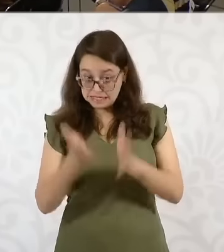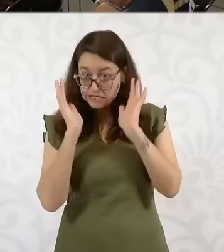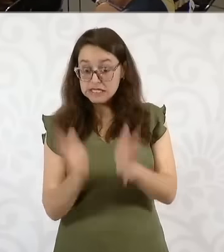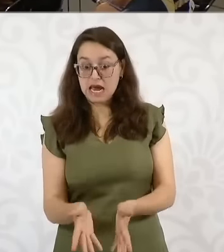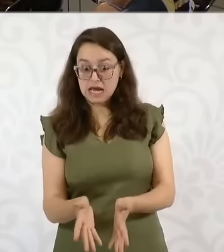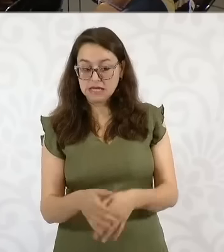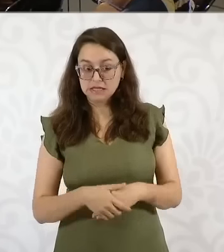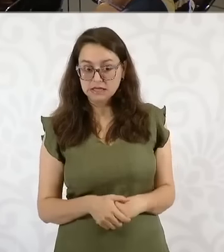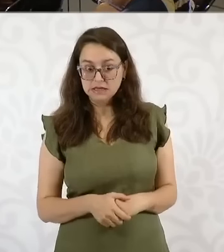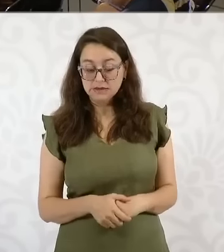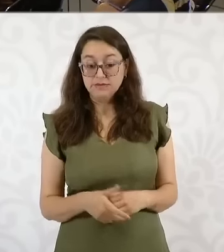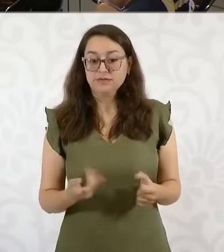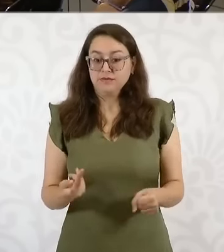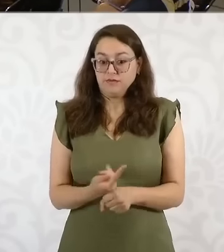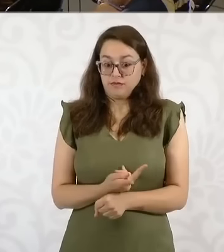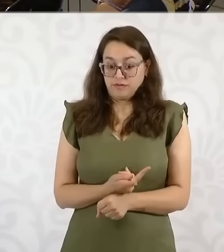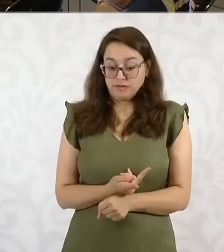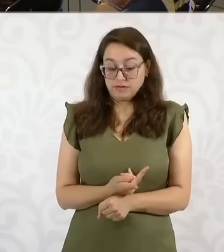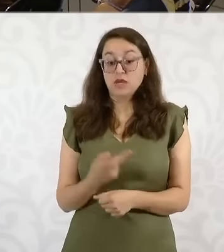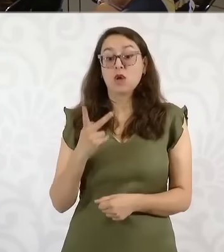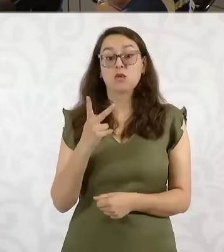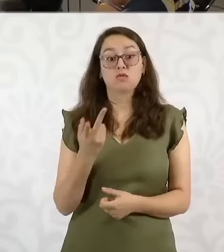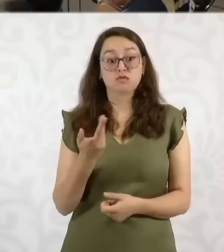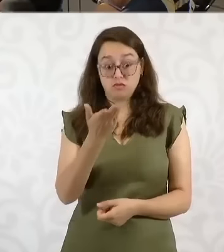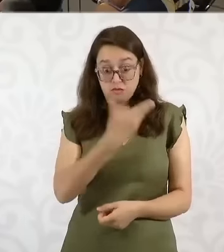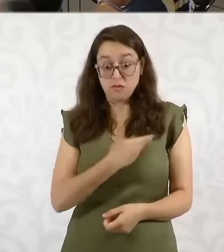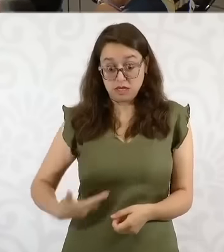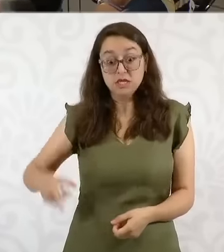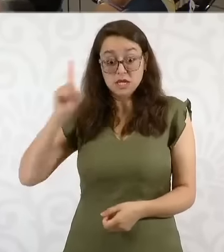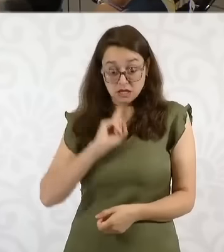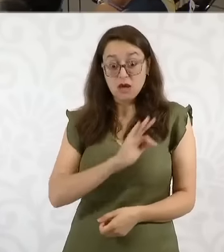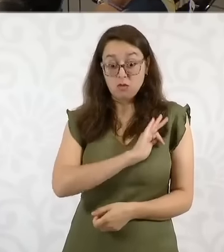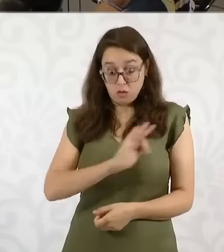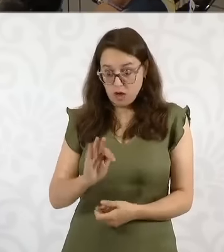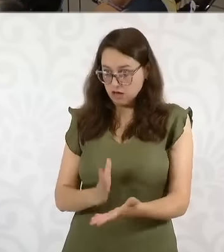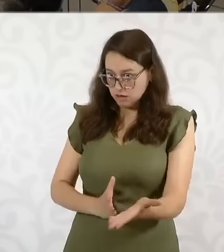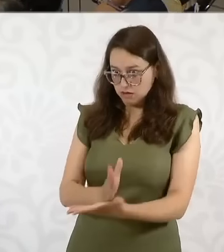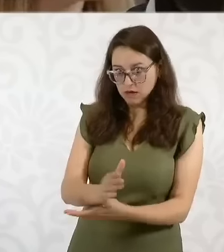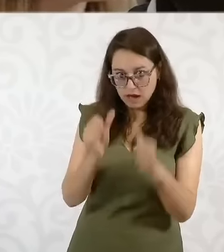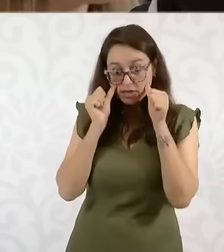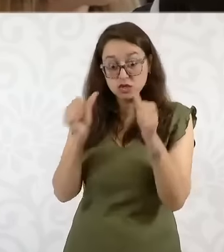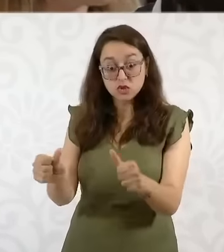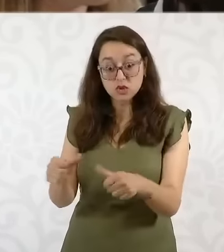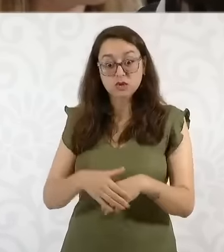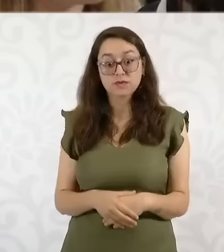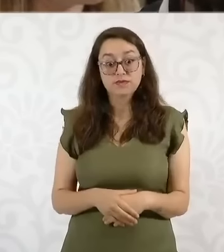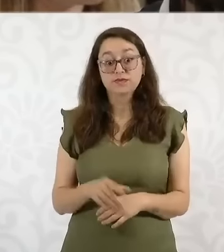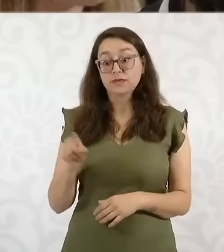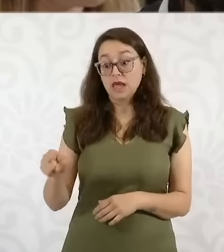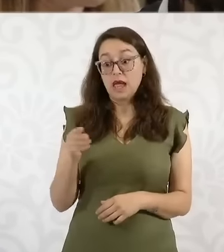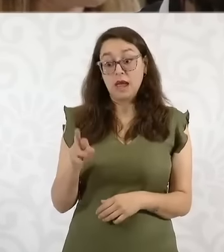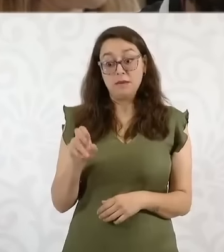poder ejecutivo podría actuar en este sentido. Prenda Quevedo tuvo una hemorragia fuerte en